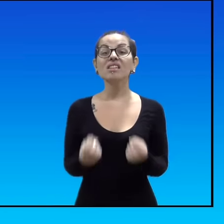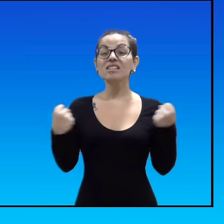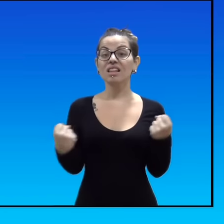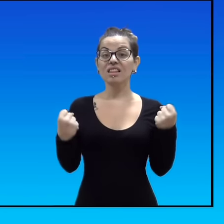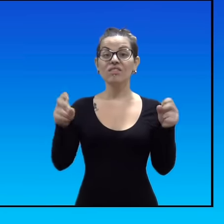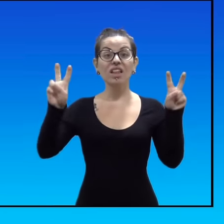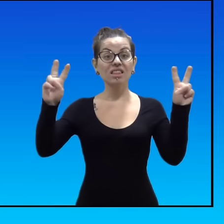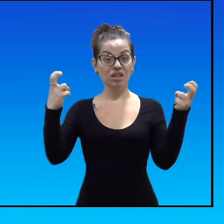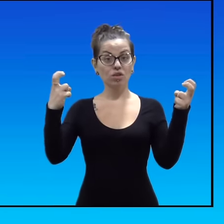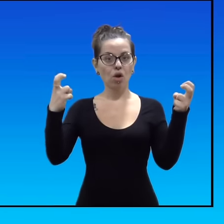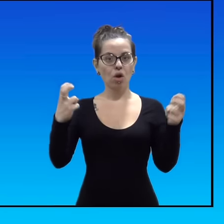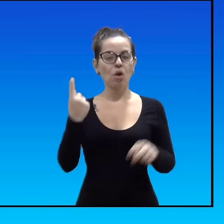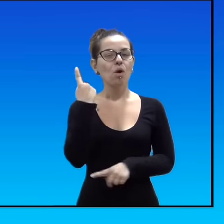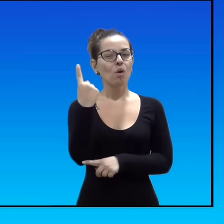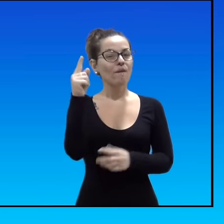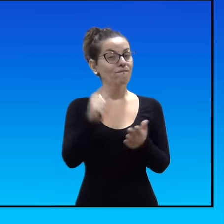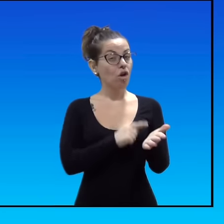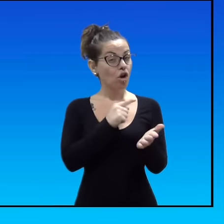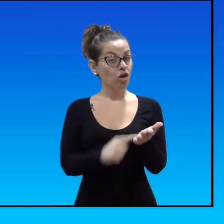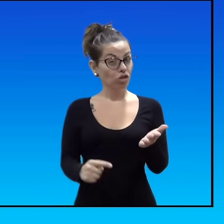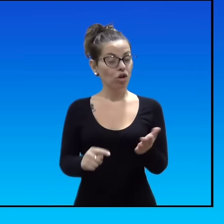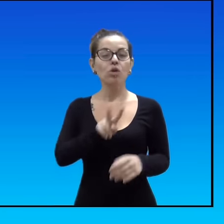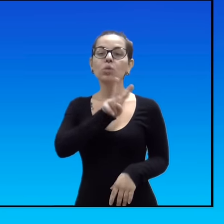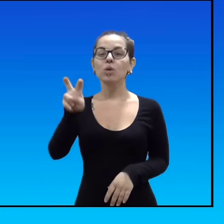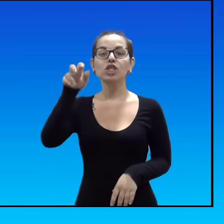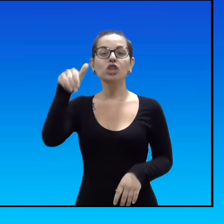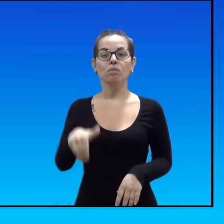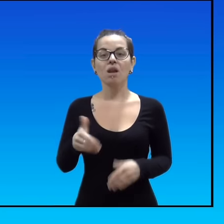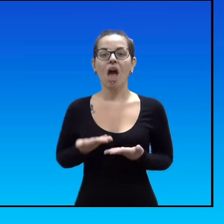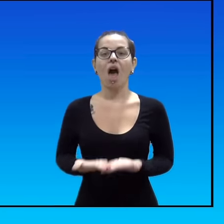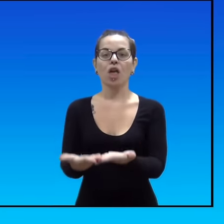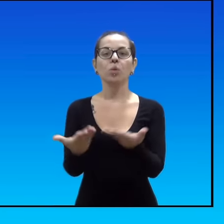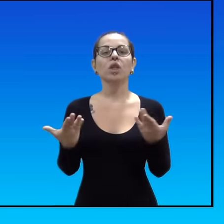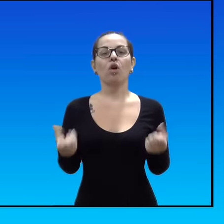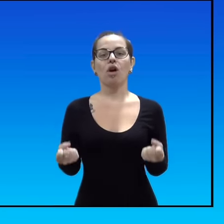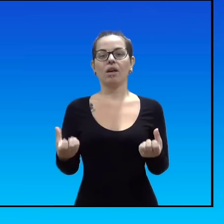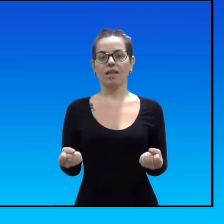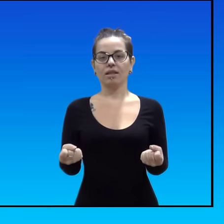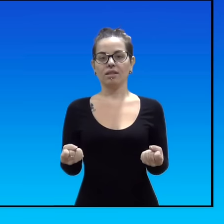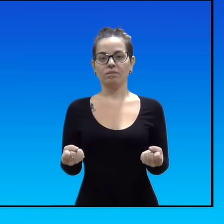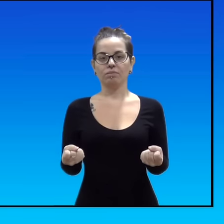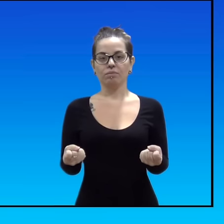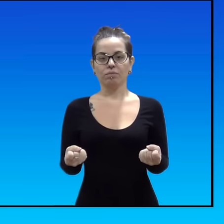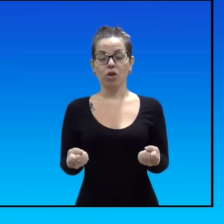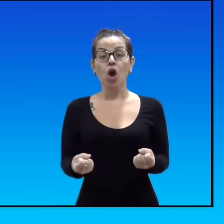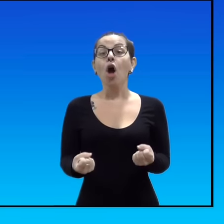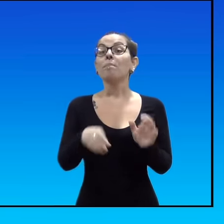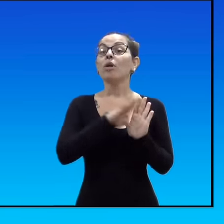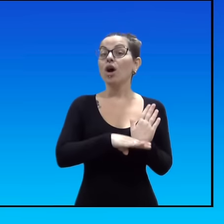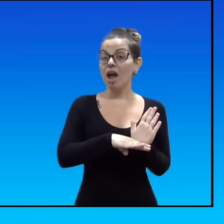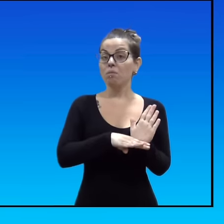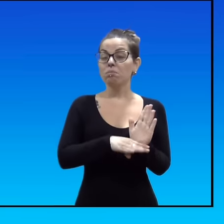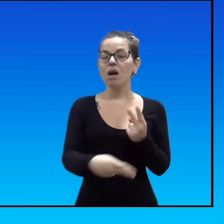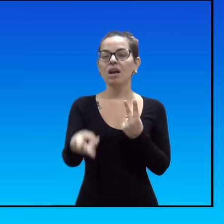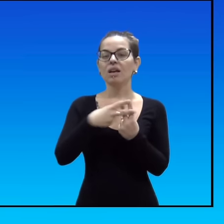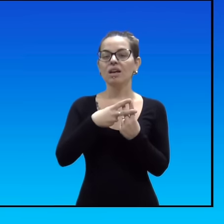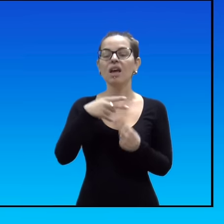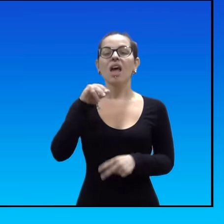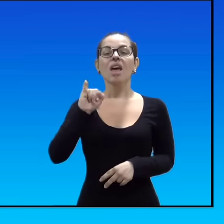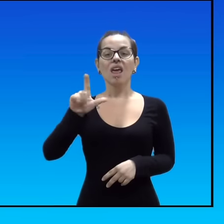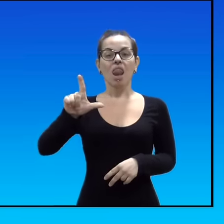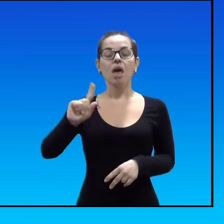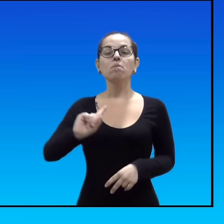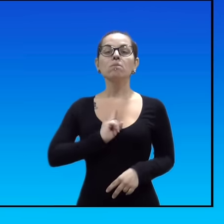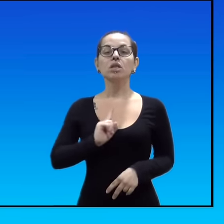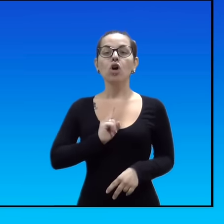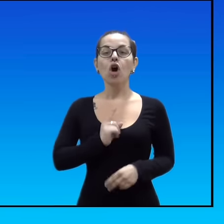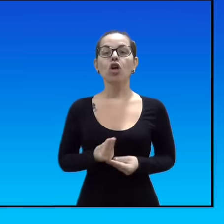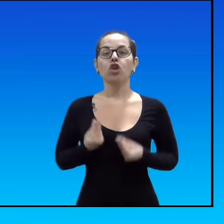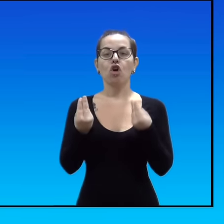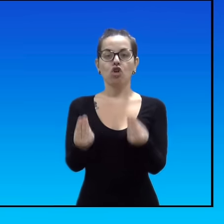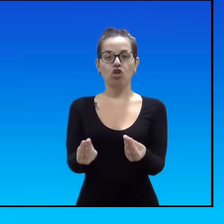l'iniziativa "1 voto, 200.000 aiuti concreti" nel programma #IlMioDono